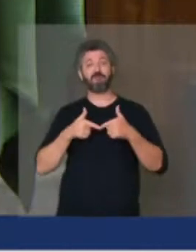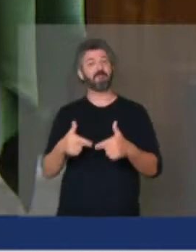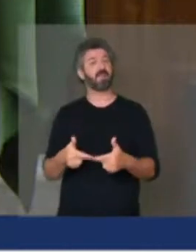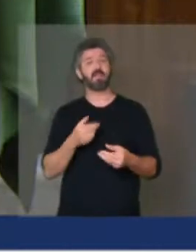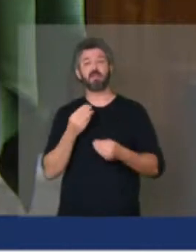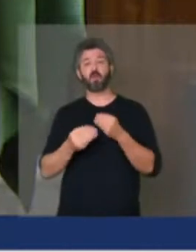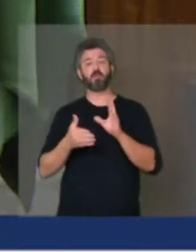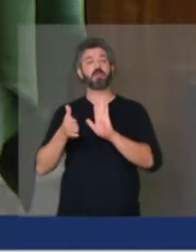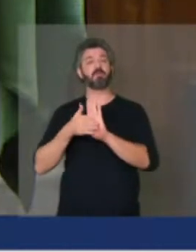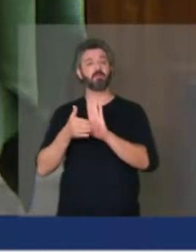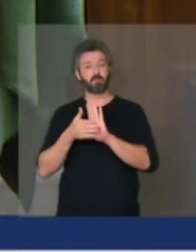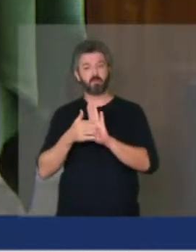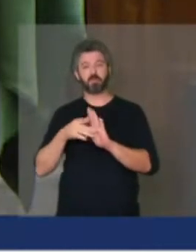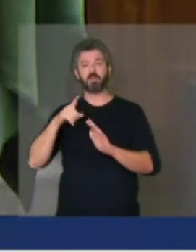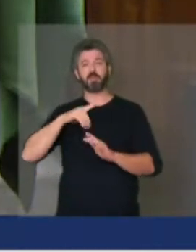DEPUTADO JÚLIO CÀSAR QUE É MUNICIPALISTA DE ALMA, É